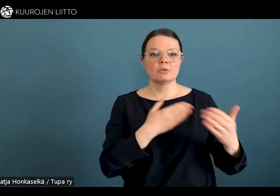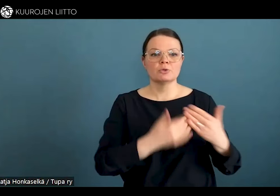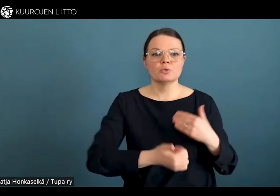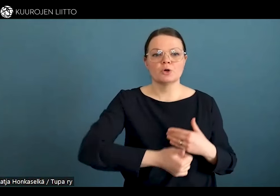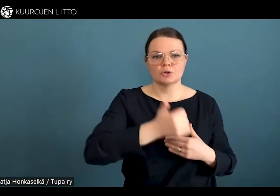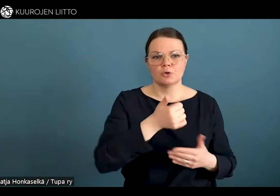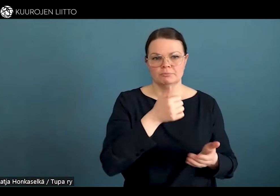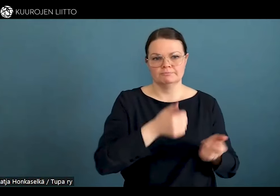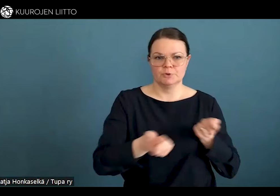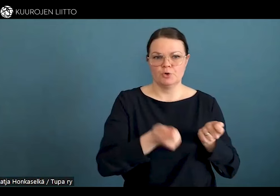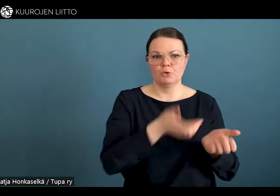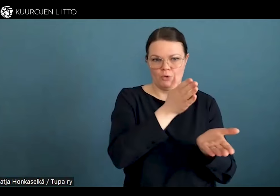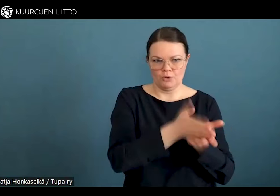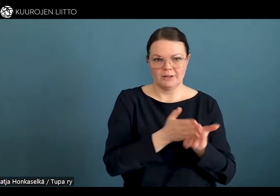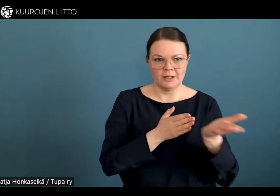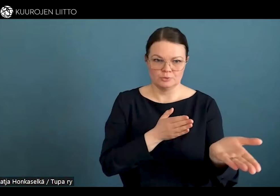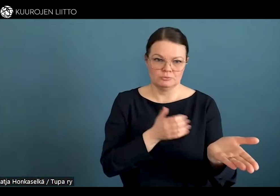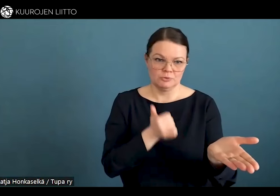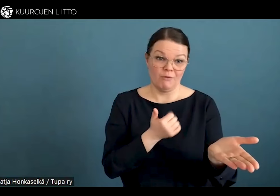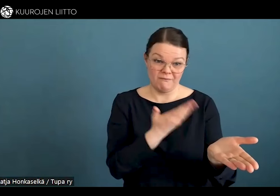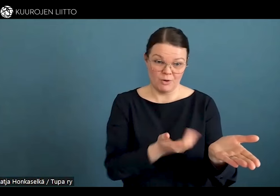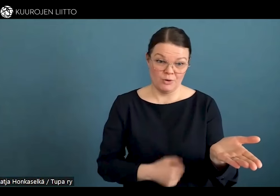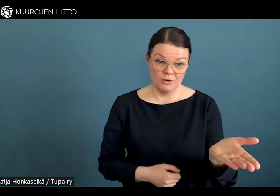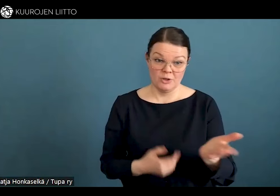ohjata ja johtaa omaa työskentelyään.